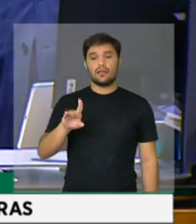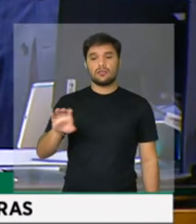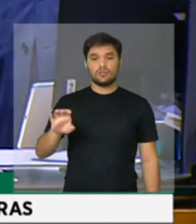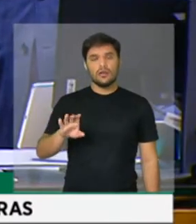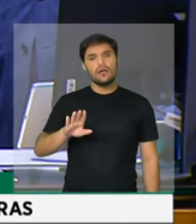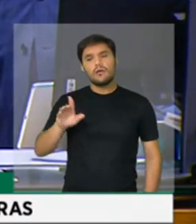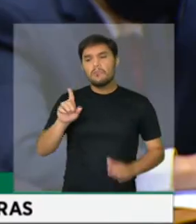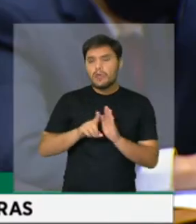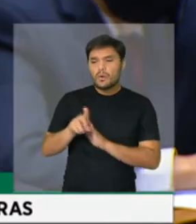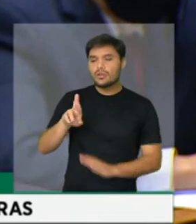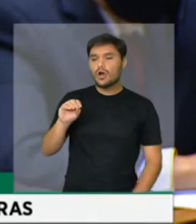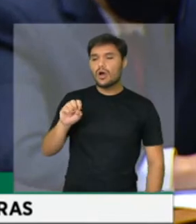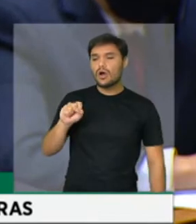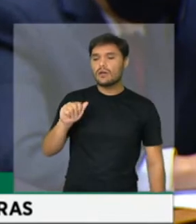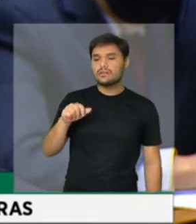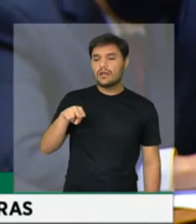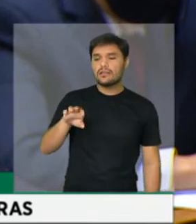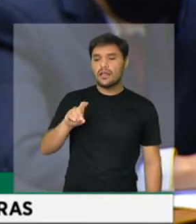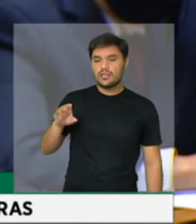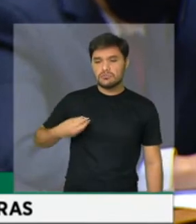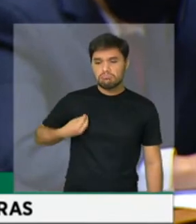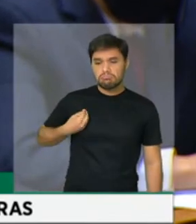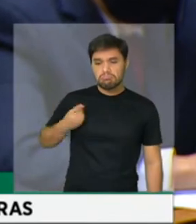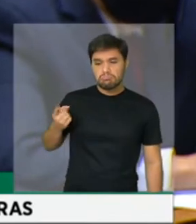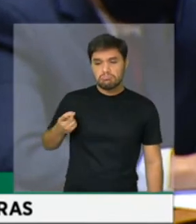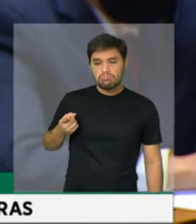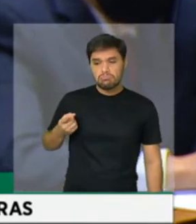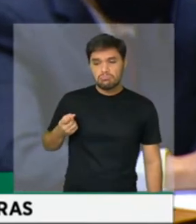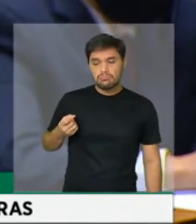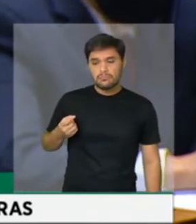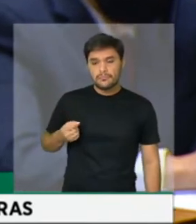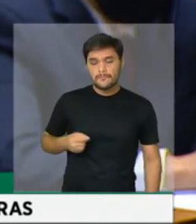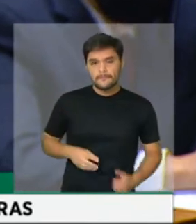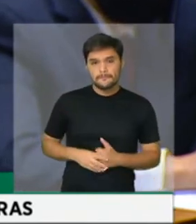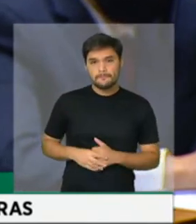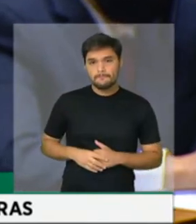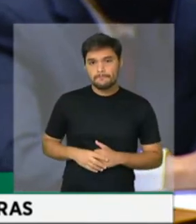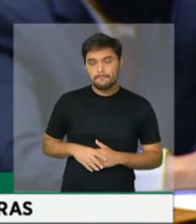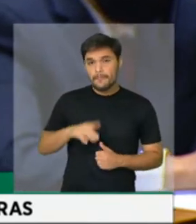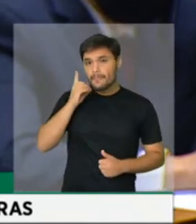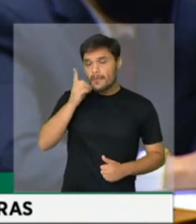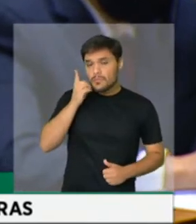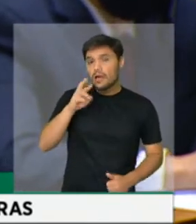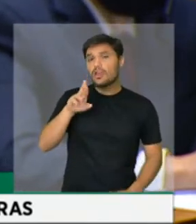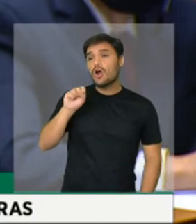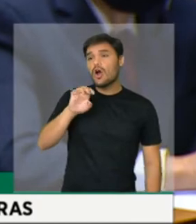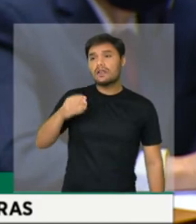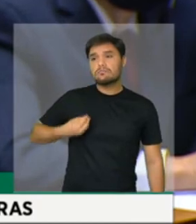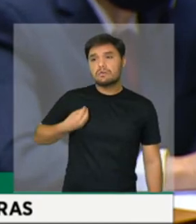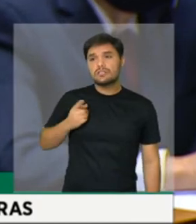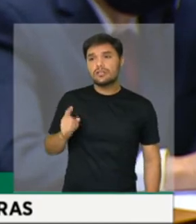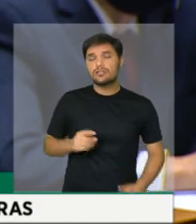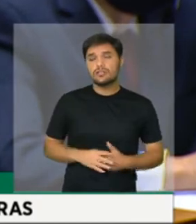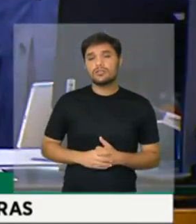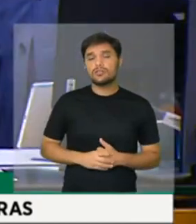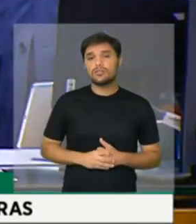[DEPUTADO]: PRESIDENTE, SÓ ME CONFERE O SEGUNDO INSCRITO. TEM UM SEGUNDO INSCRITO? -- [PRESIDENTE]: SEGUNDO